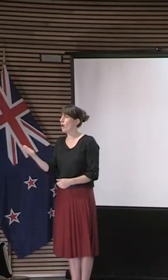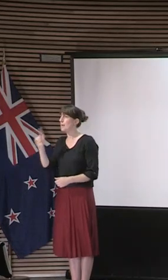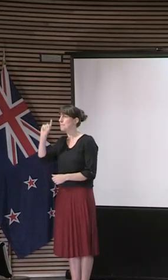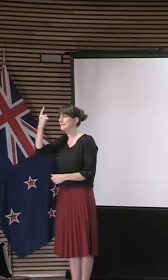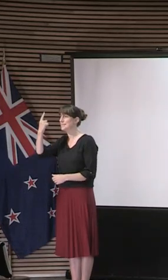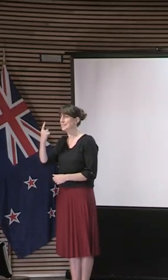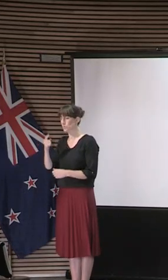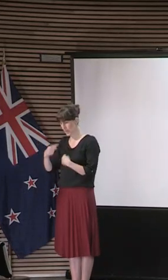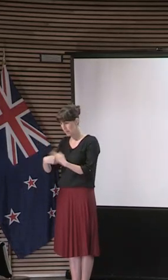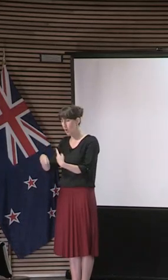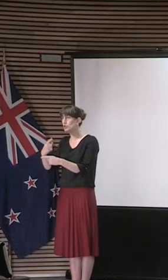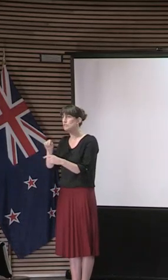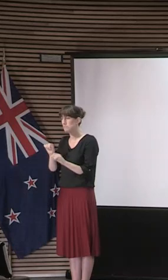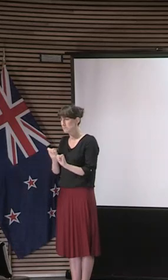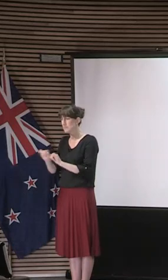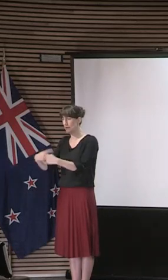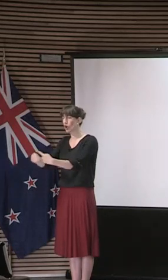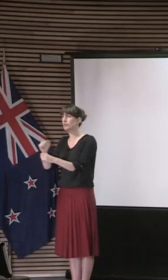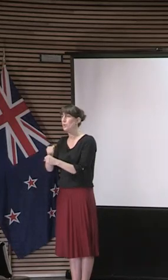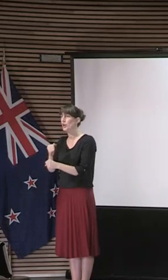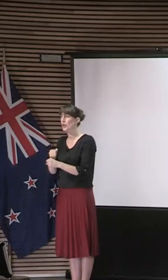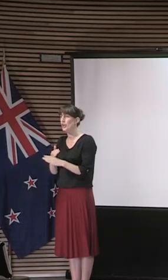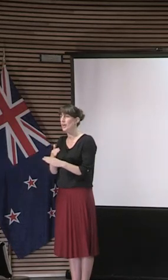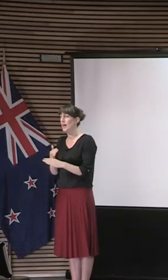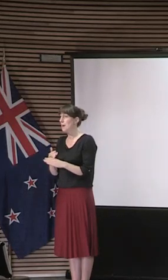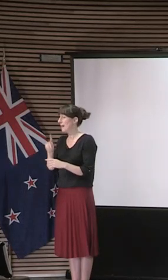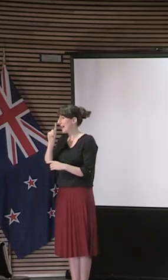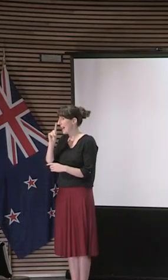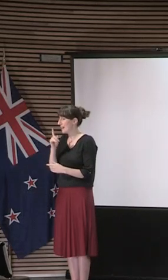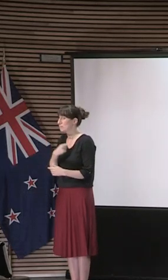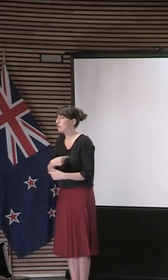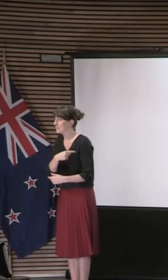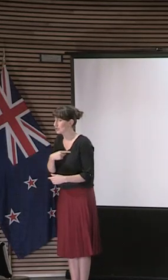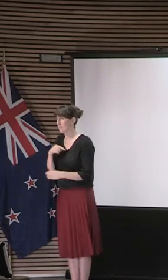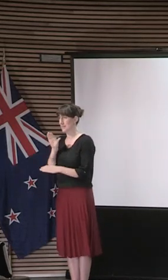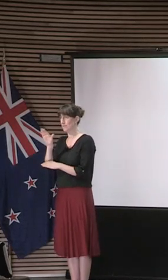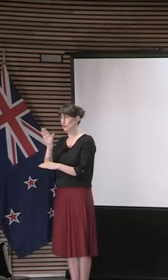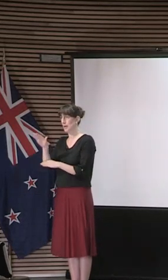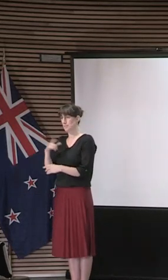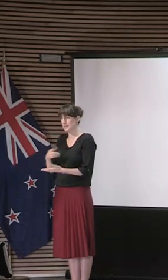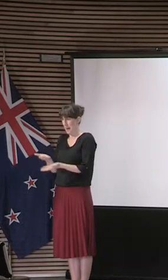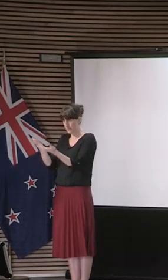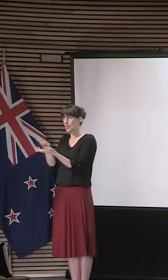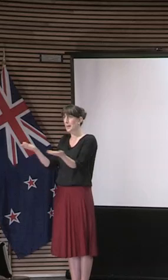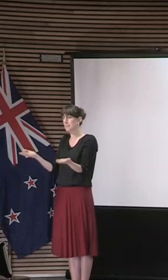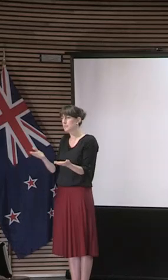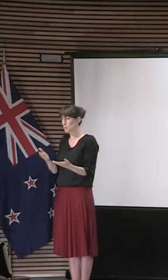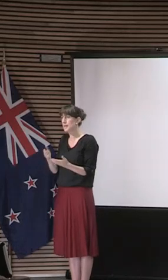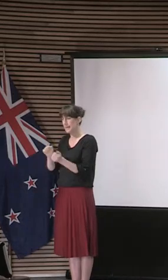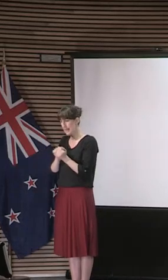patai e haere tonu ana ki reira, engari ka taea e koe te whakaputa korero me te whai ingoa o te minita ki reira mo te wa kei te heke mai. Kia kore ra e kii au, kei roto a raatau tangata i a raatau mahi. Engari